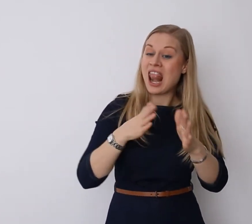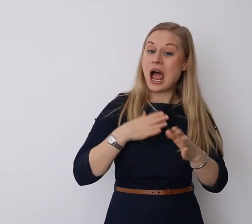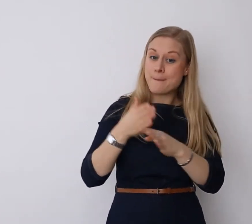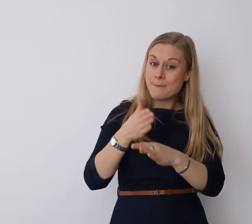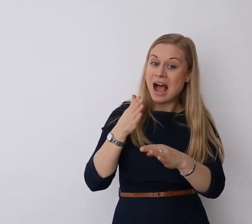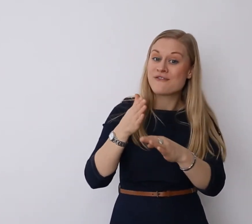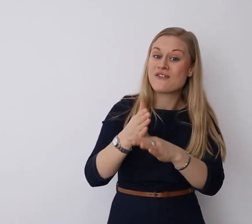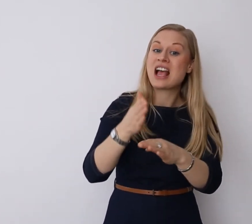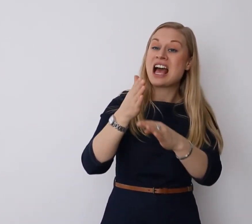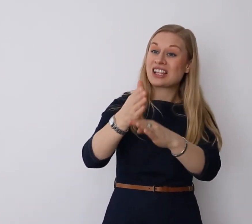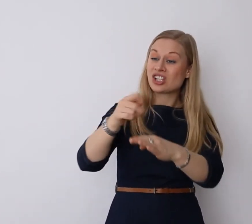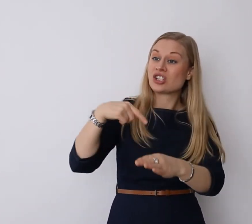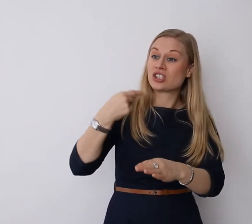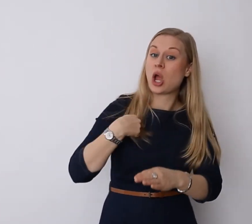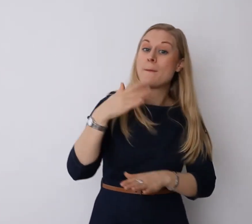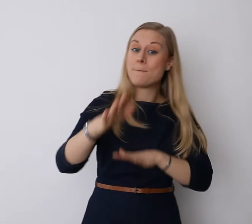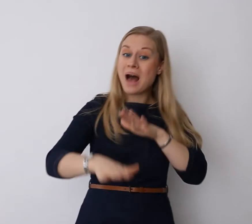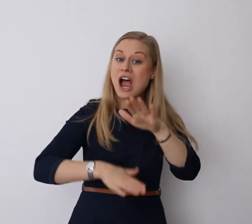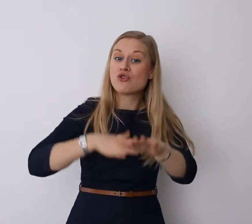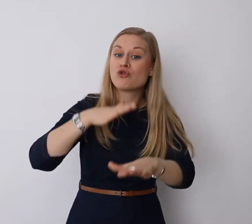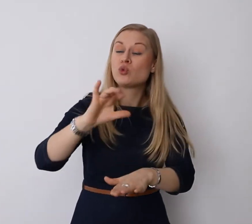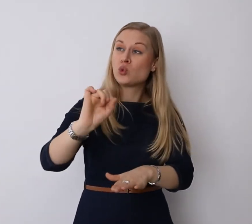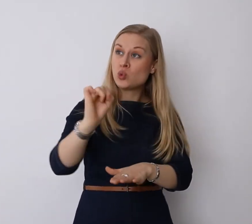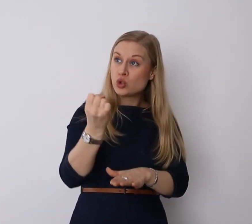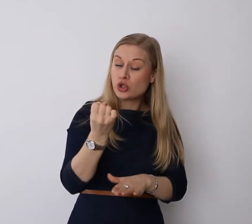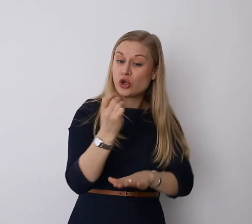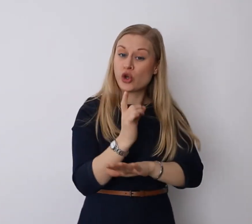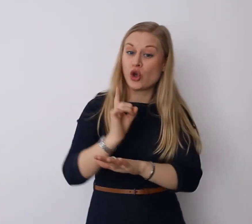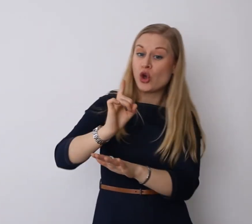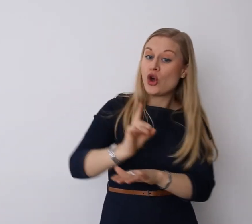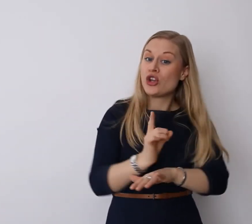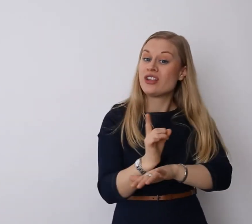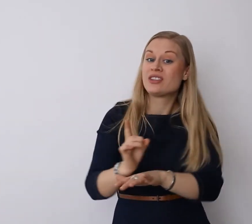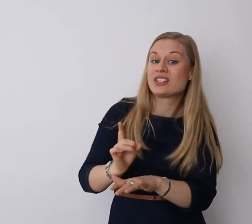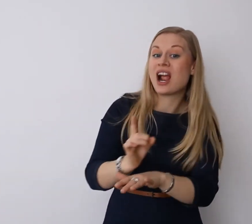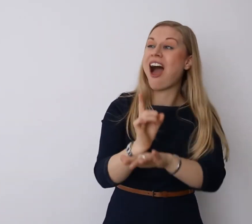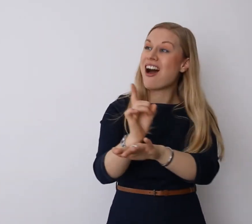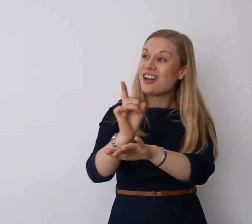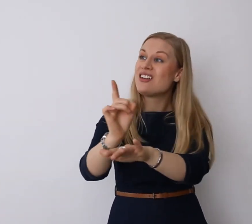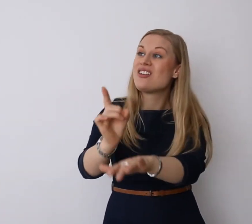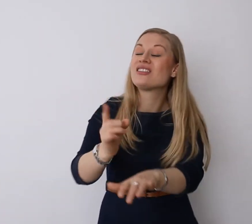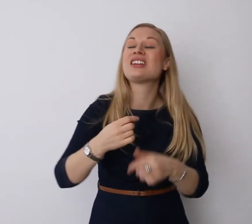Leid me verder dan mijn voeten kunnen dragen.